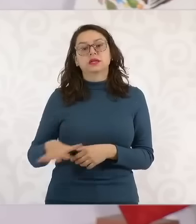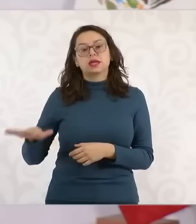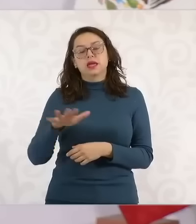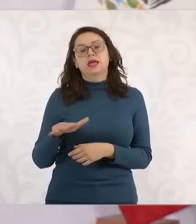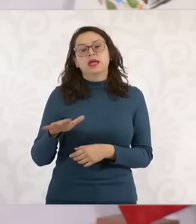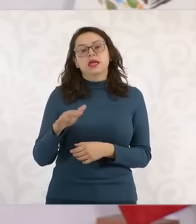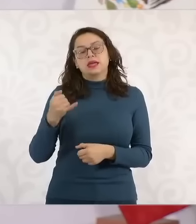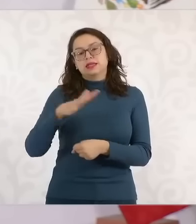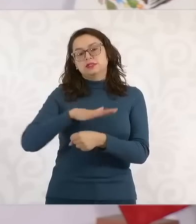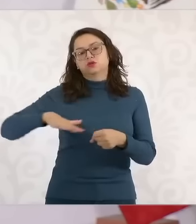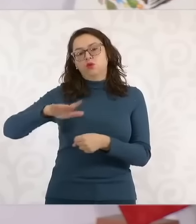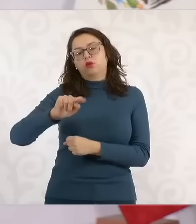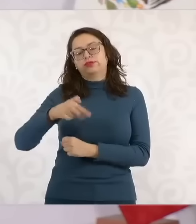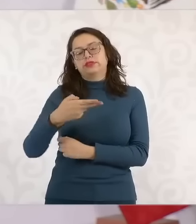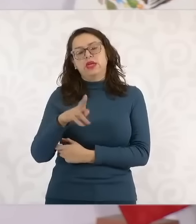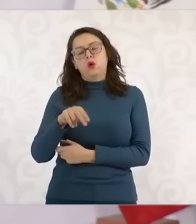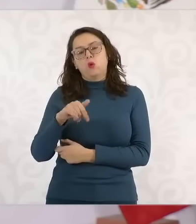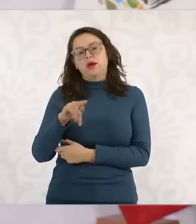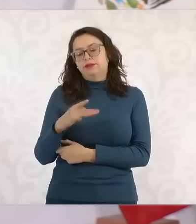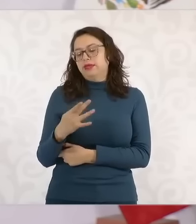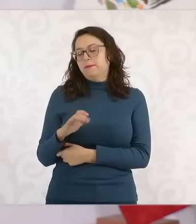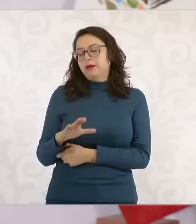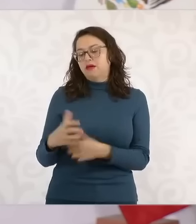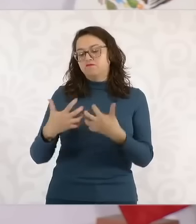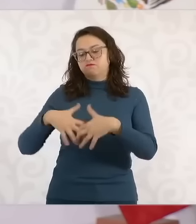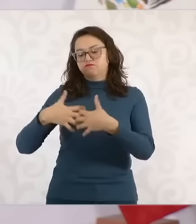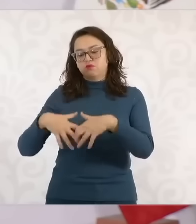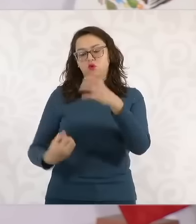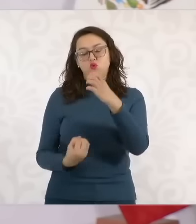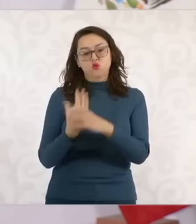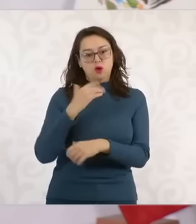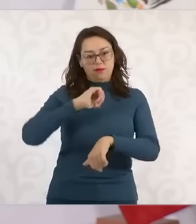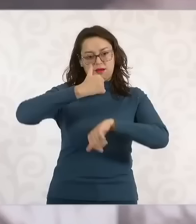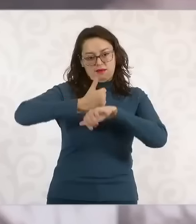donde estaremos poniendo una planta de alimentos nueva e una incubadora nueva. Igualmente en la